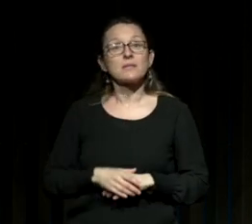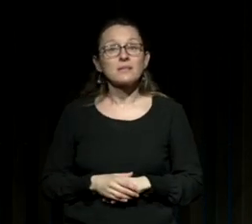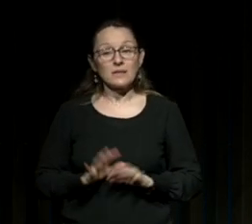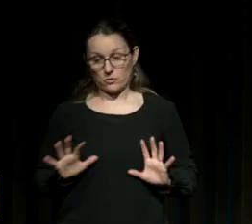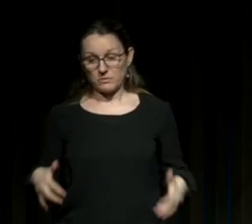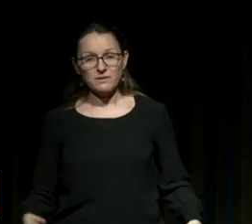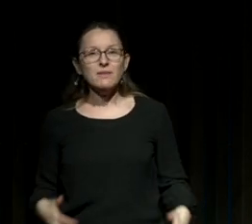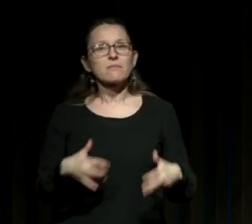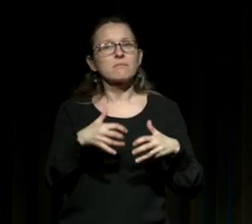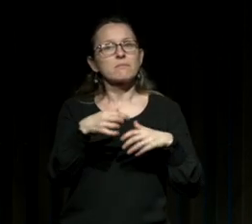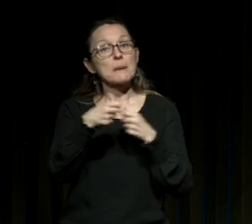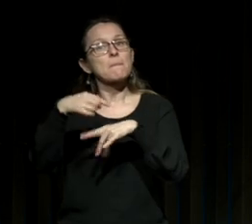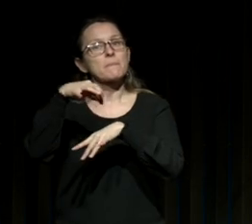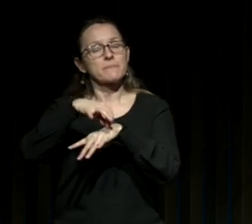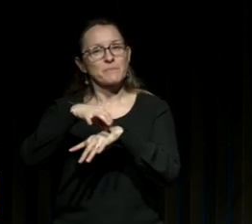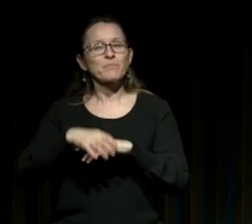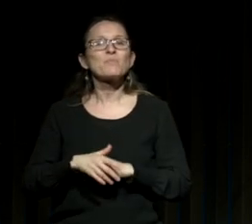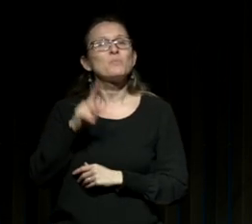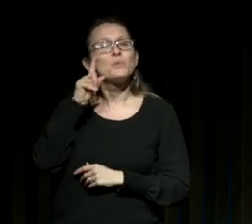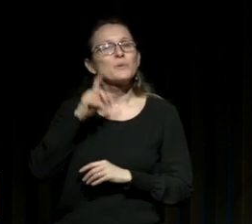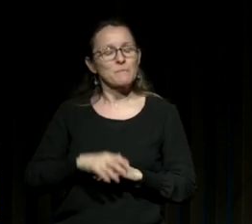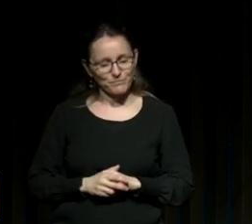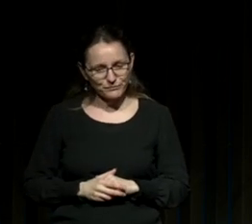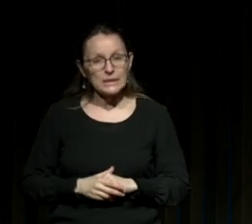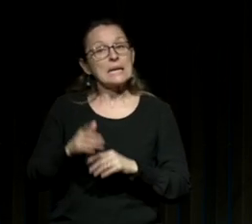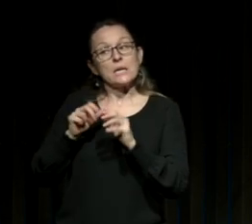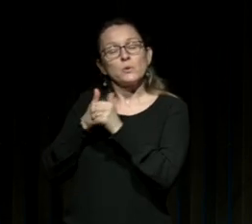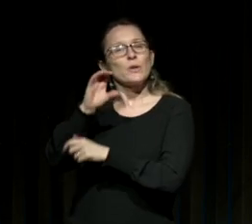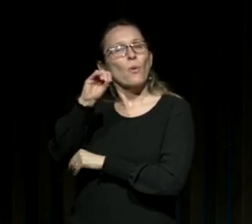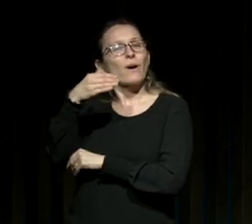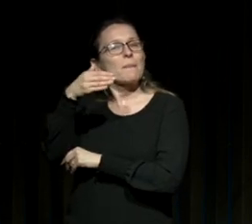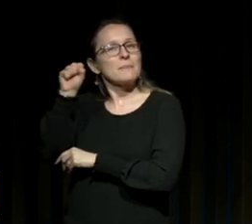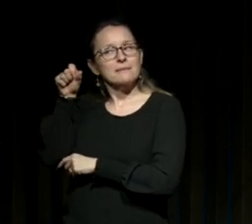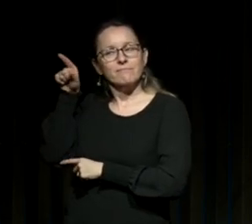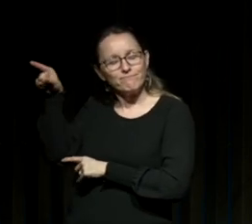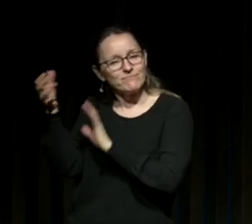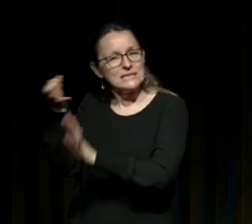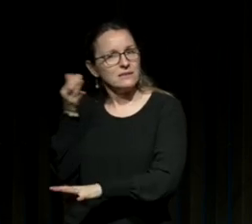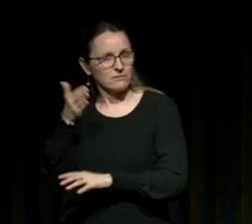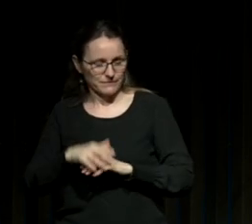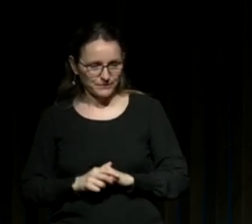parce que selon l'organisation mondiale de la santé la maladie est une situation qui met en